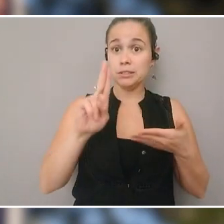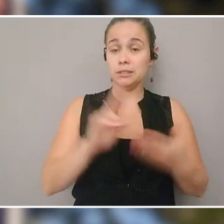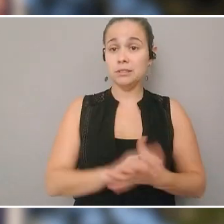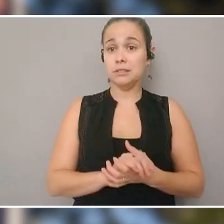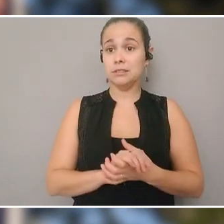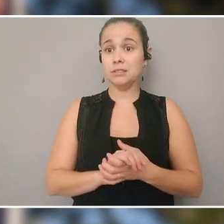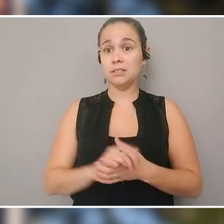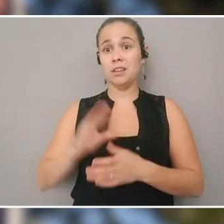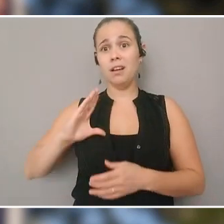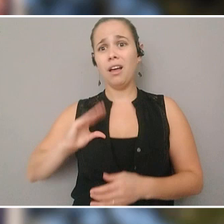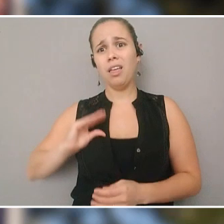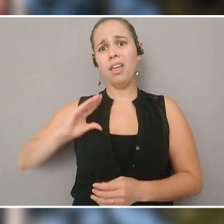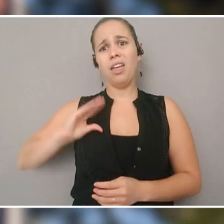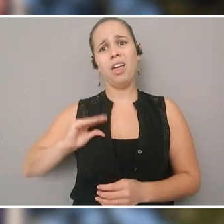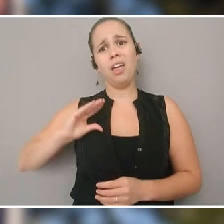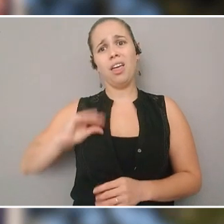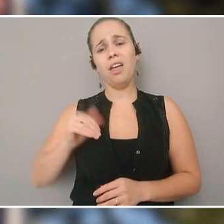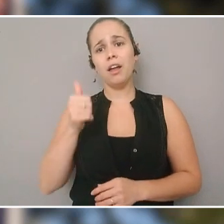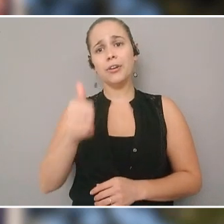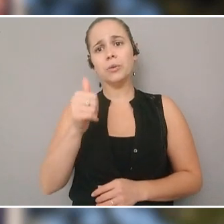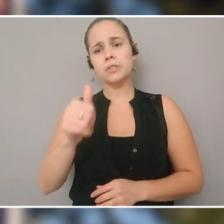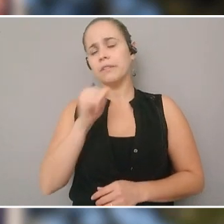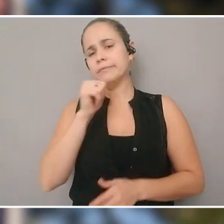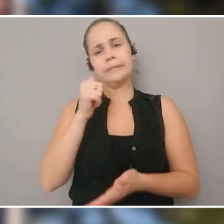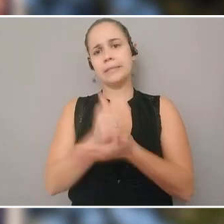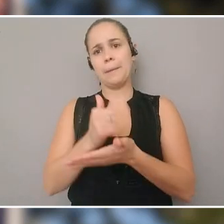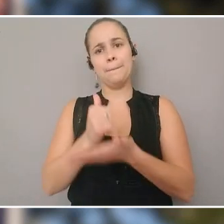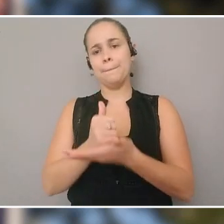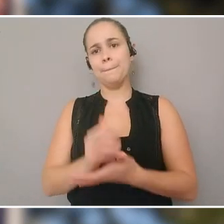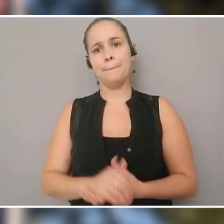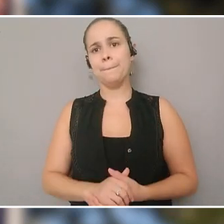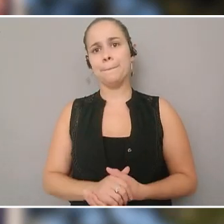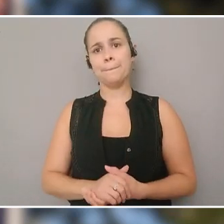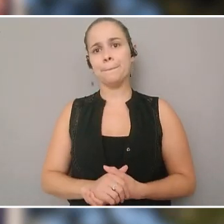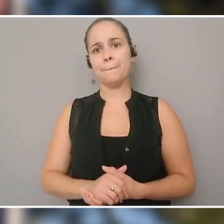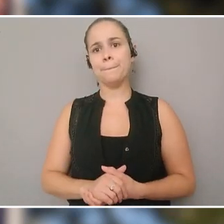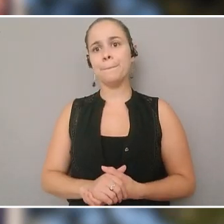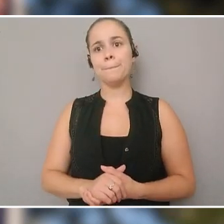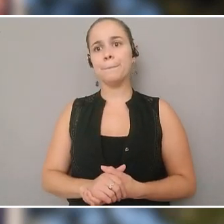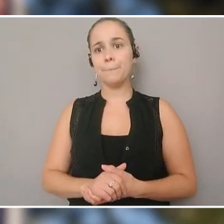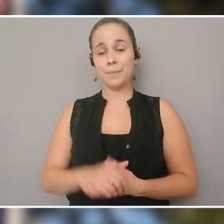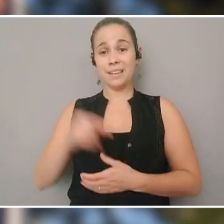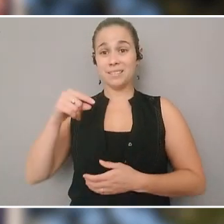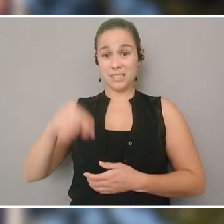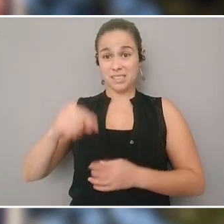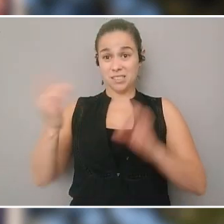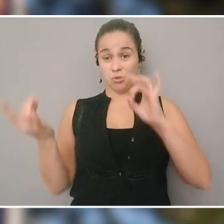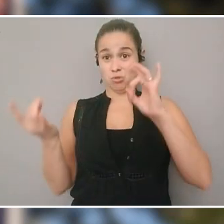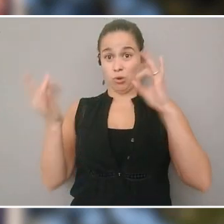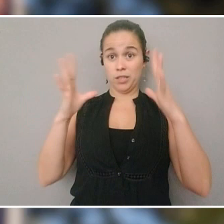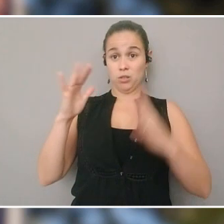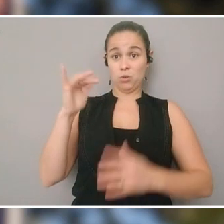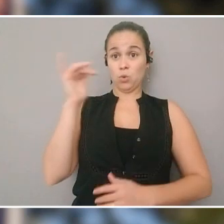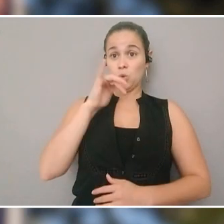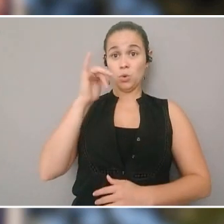duro contigo mismo No será útil. Esto es una